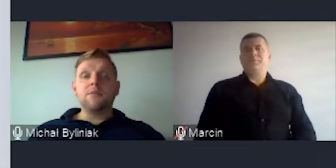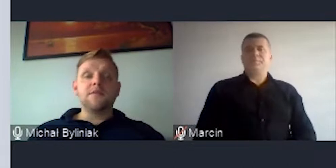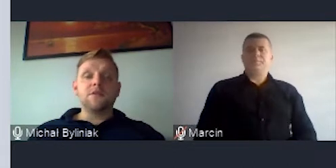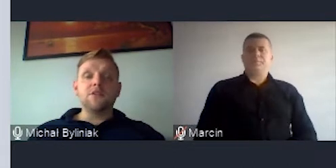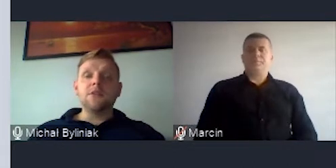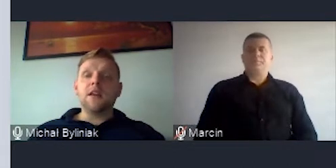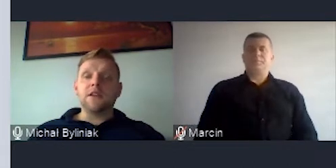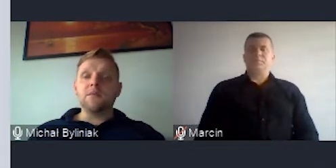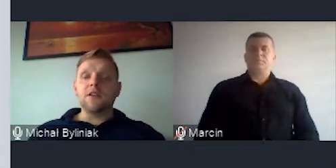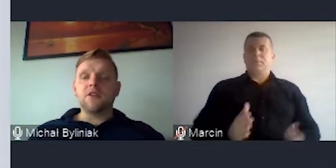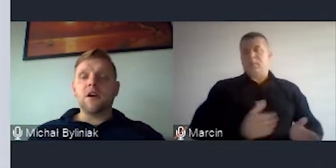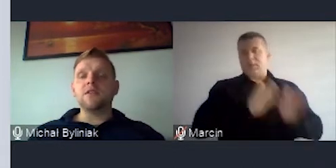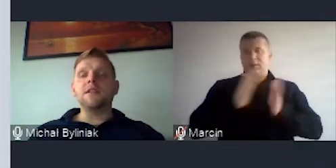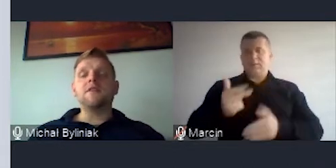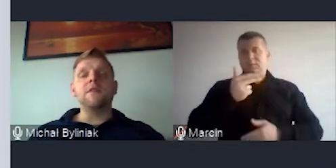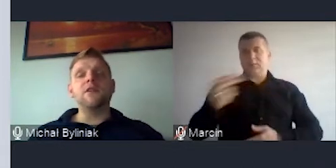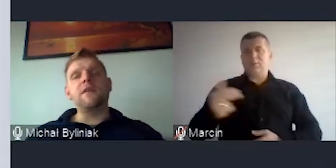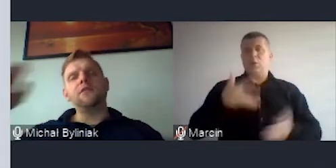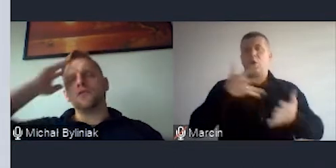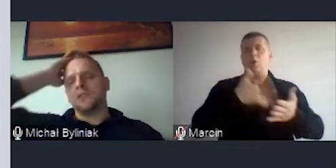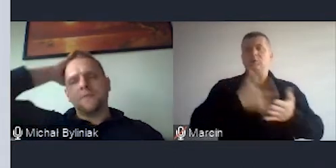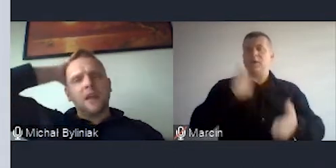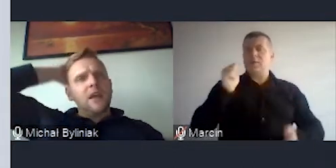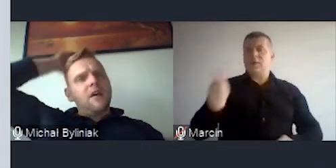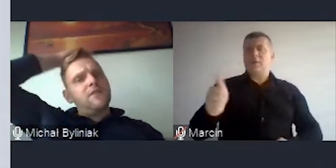Drodzy Państwo, to idziemy dalej w takim razie. Ocena kwalifikowalności.